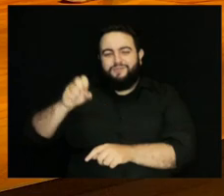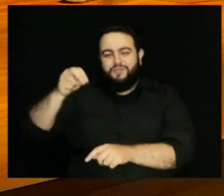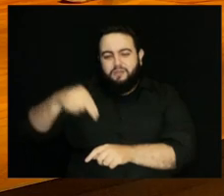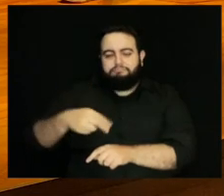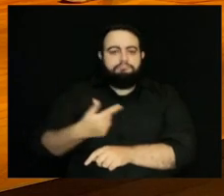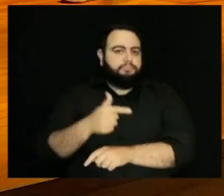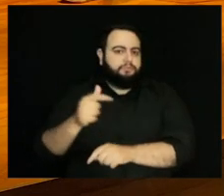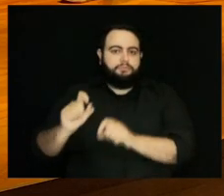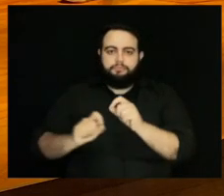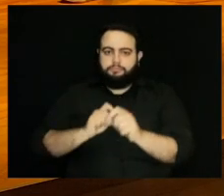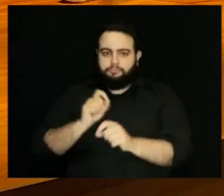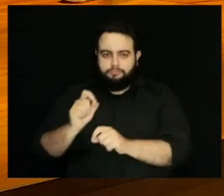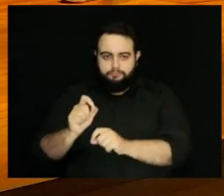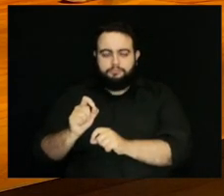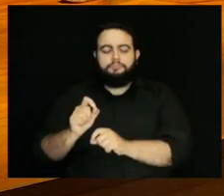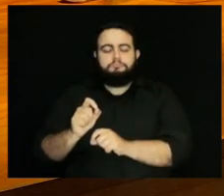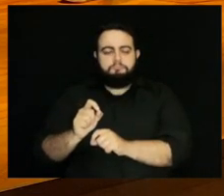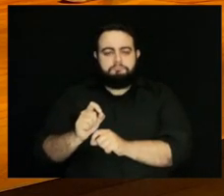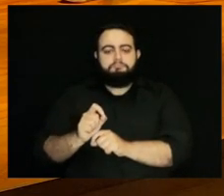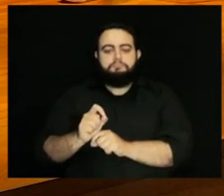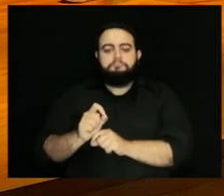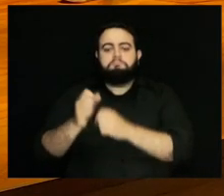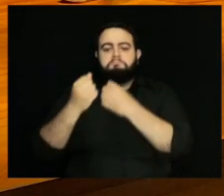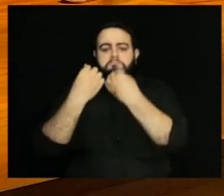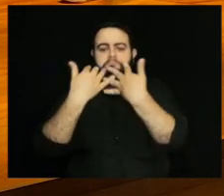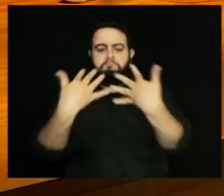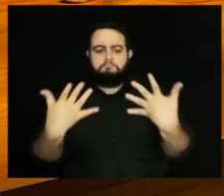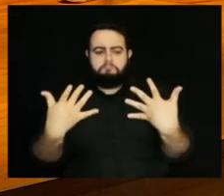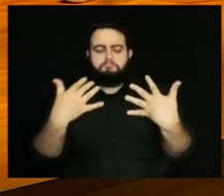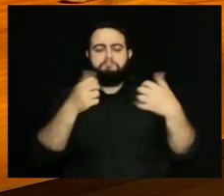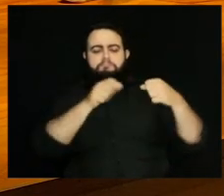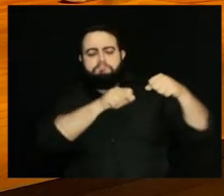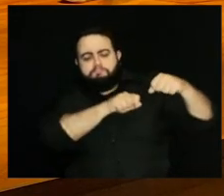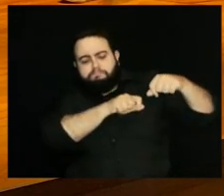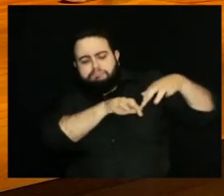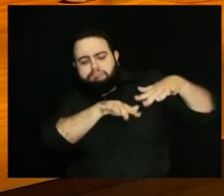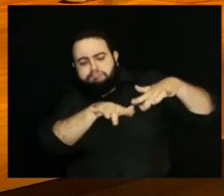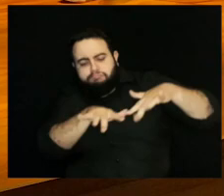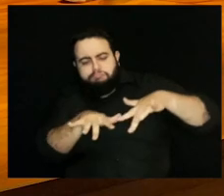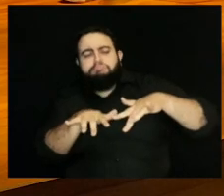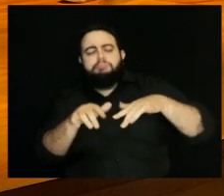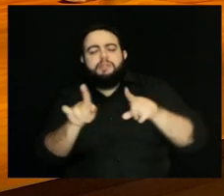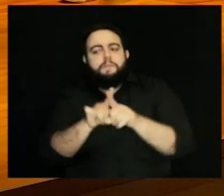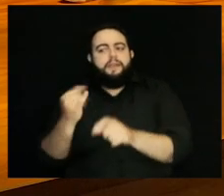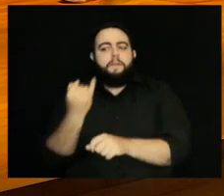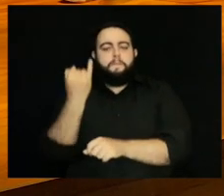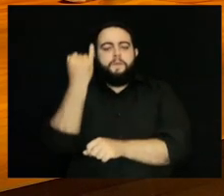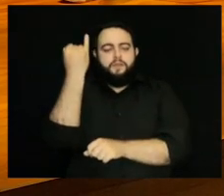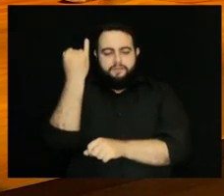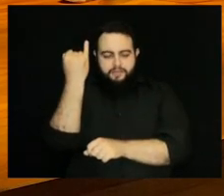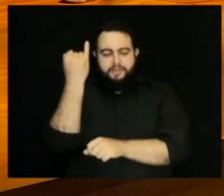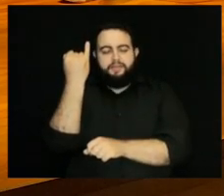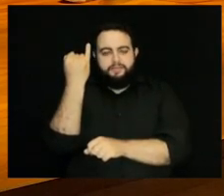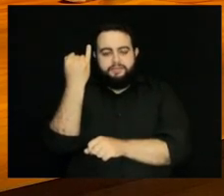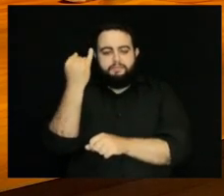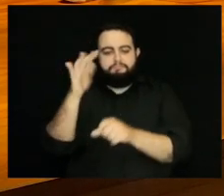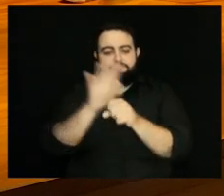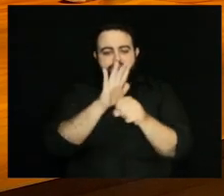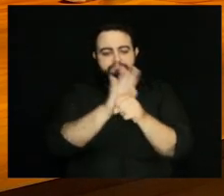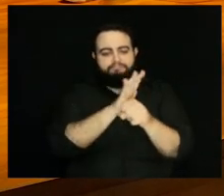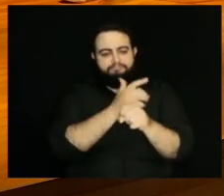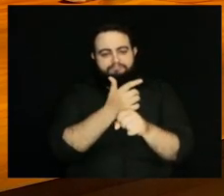nenhum o tamanho de público e de importância, o tamanho de público de relevância na sociedade